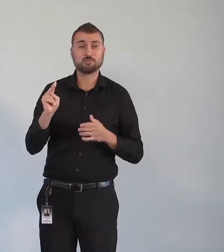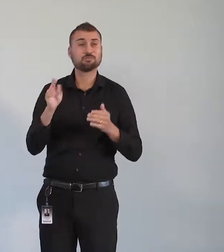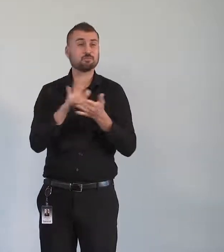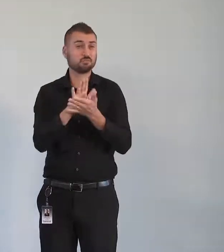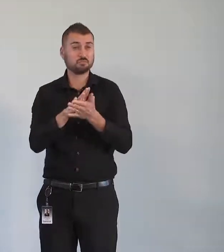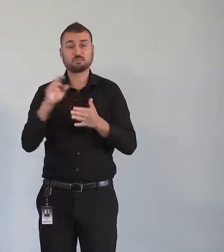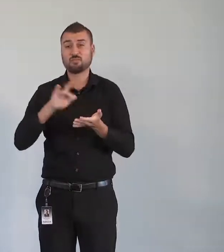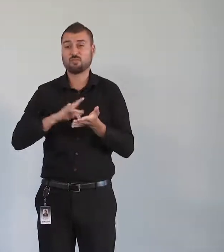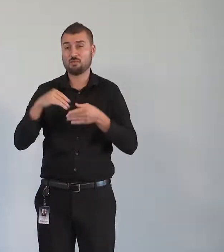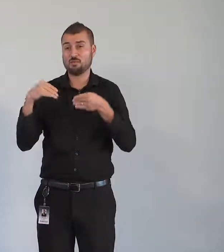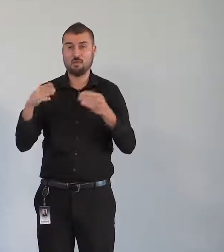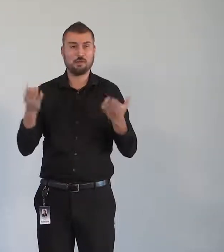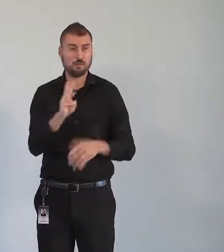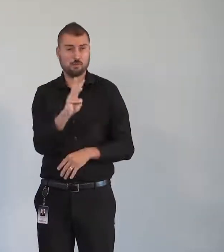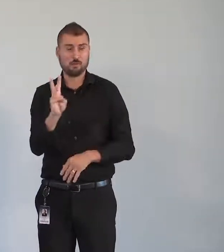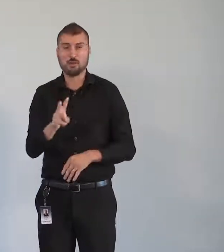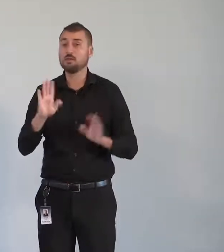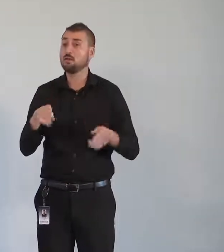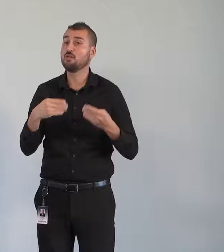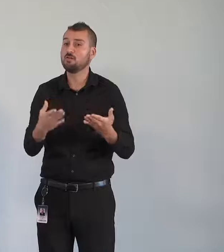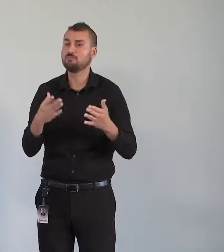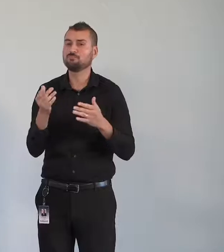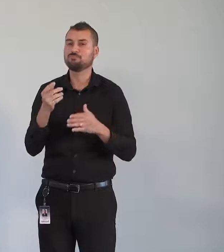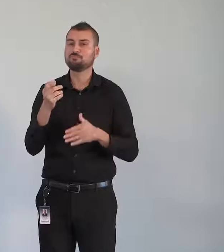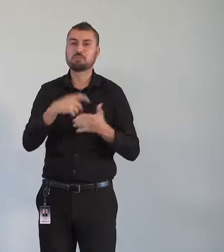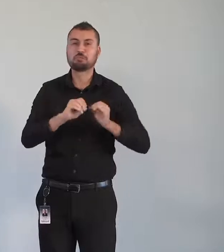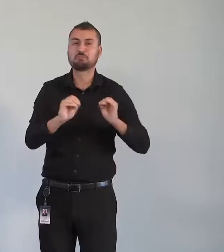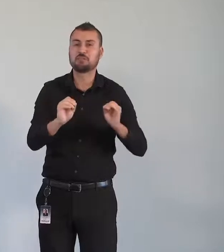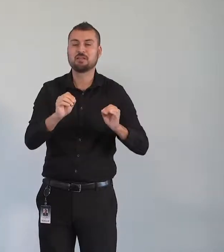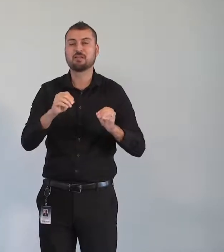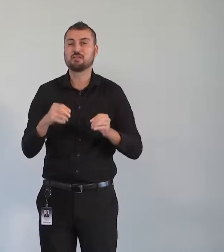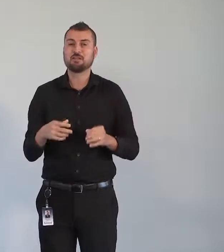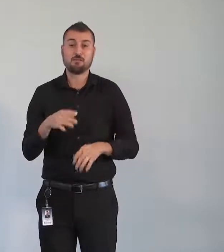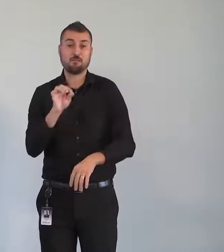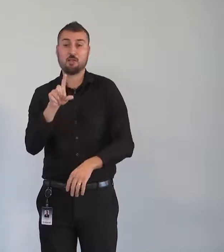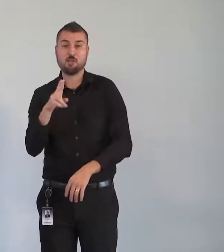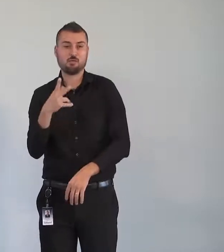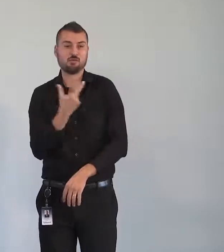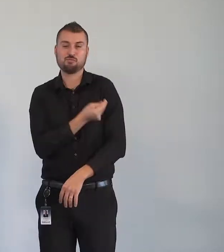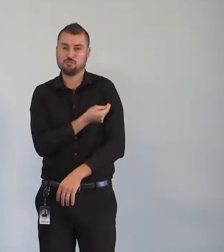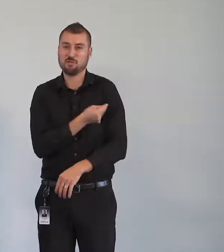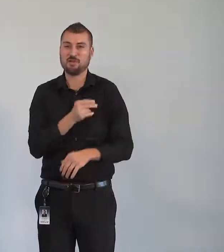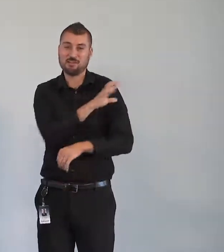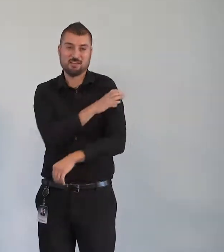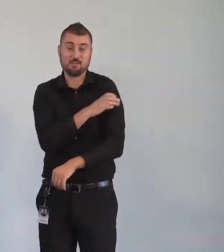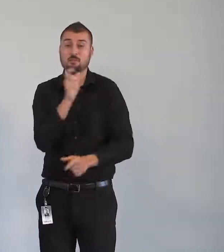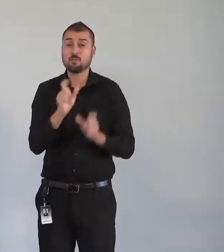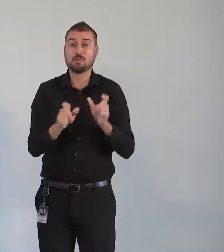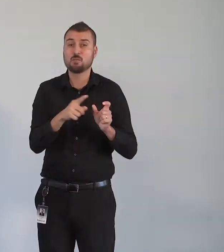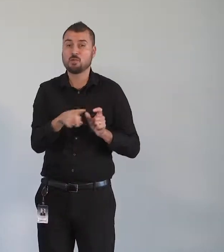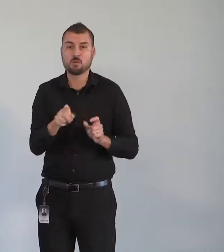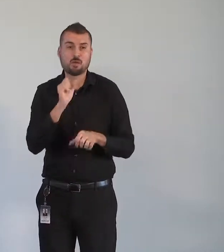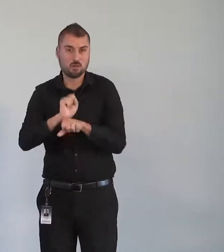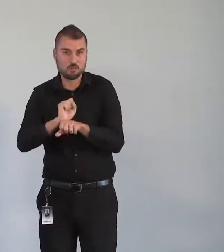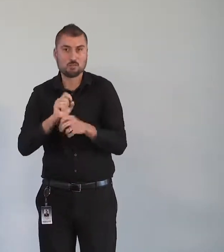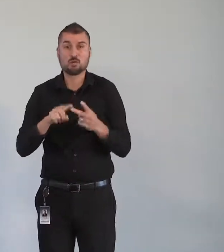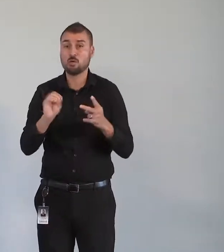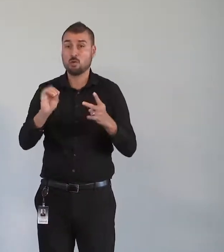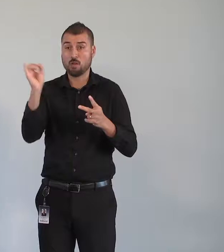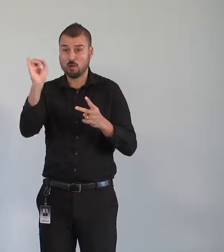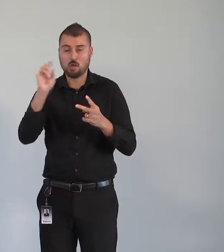en Wichita para ofrecer clínicas gratuitas de vacunas contra la gripe para aquellos que están desempleados, sin seguro o que no